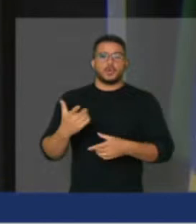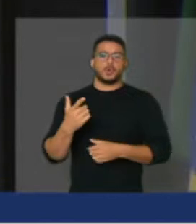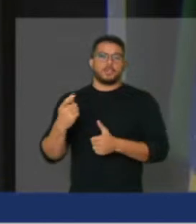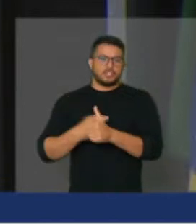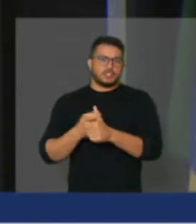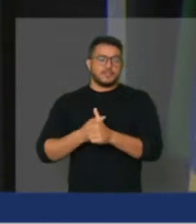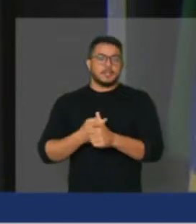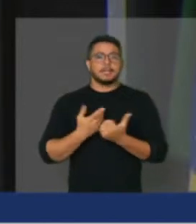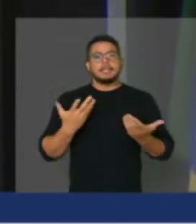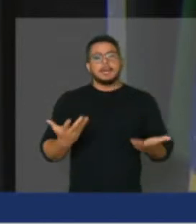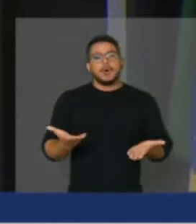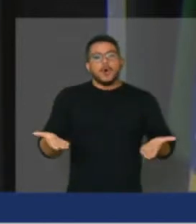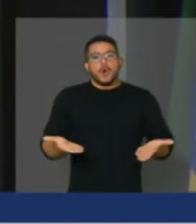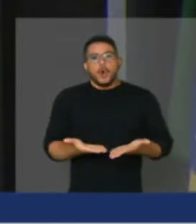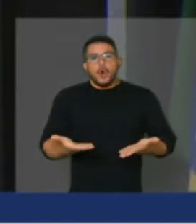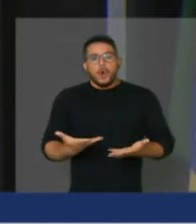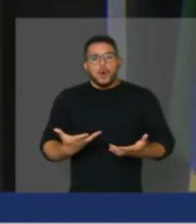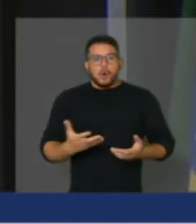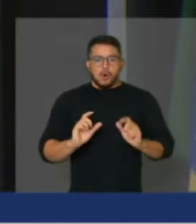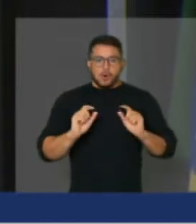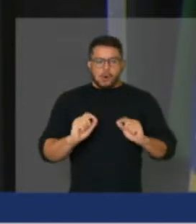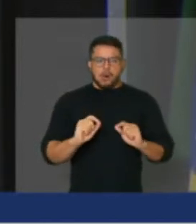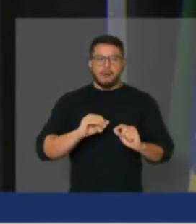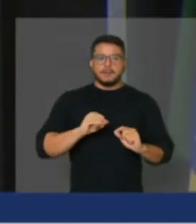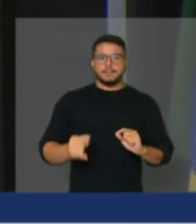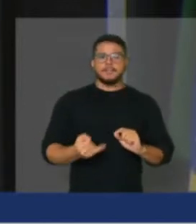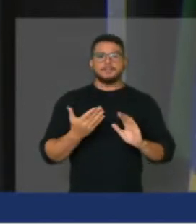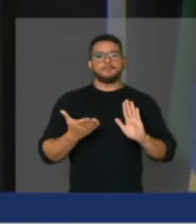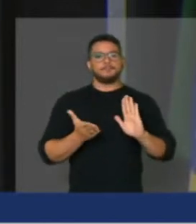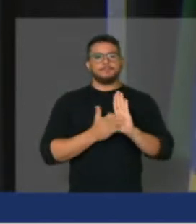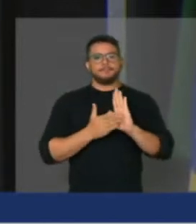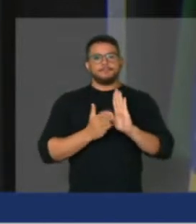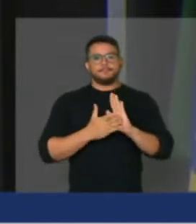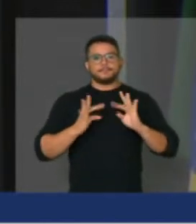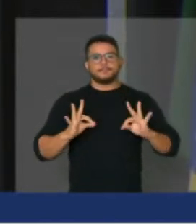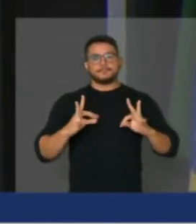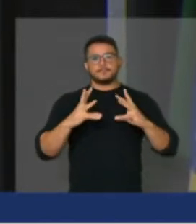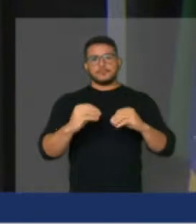PARABÉNS A TODOS OS PREFEITOS DO BRASIL, ESPECIALMENTE, AOS PREFEITOS DE MINAS GERAIS, O